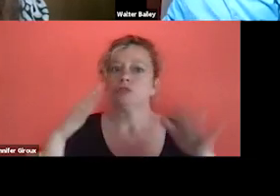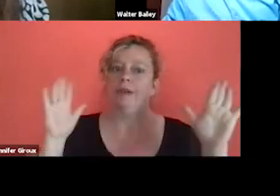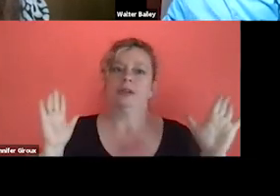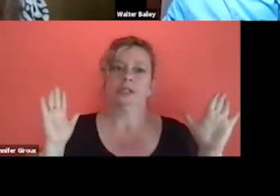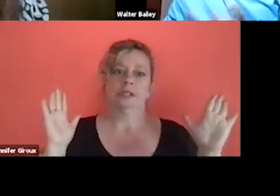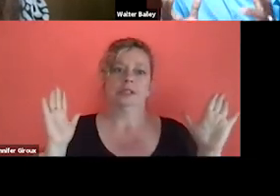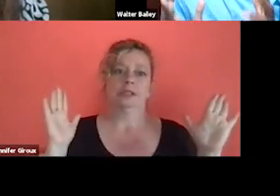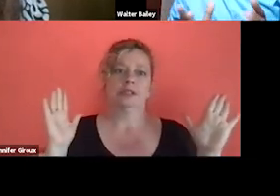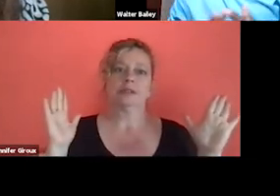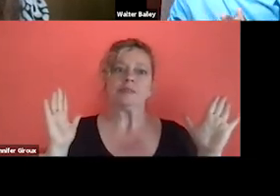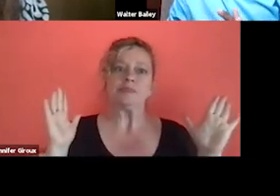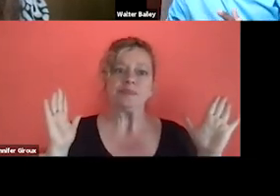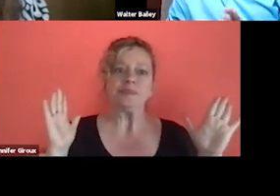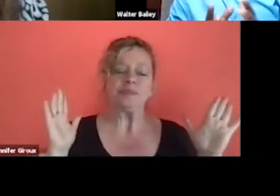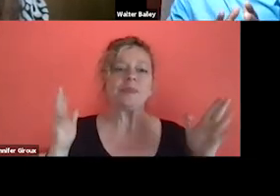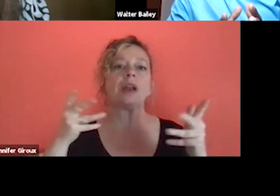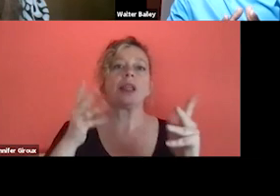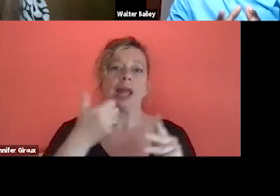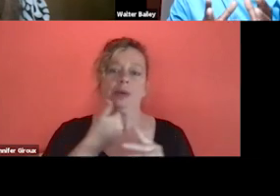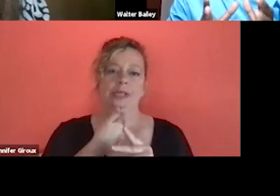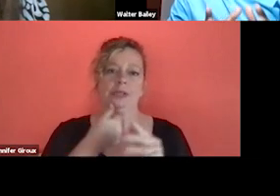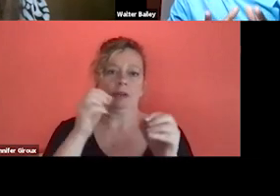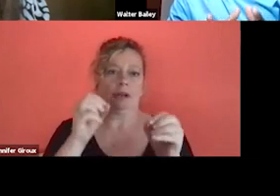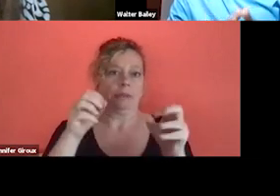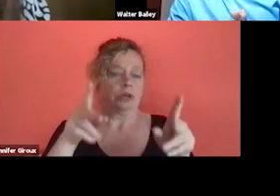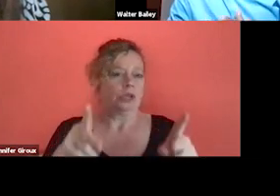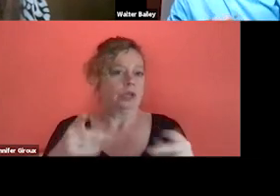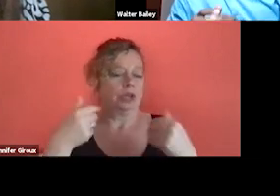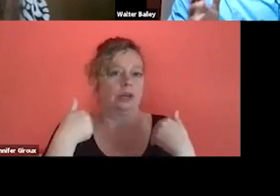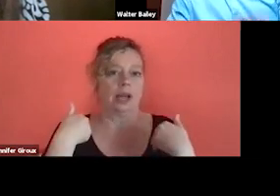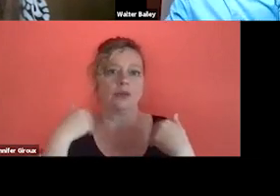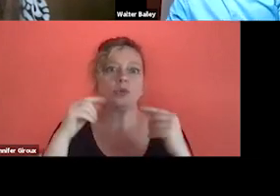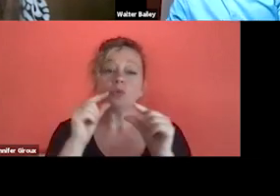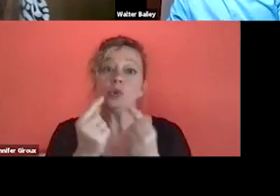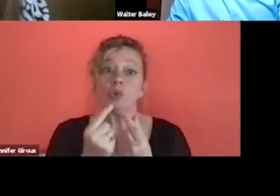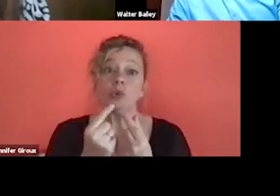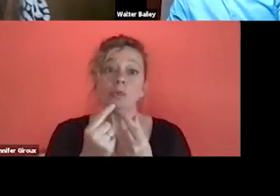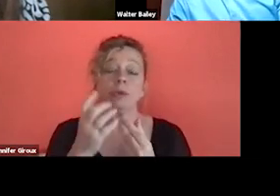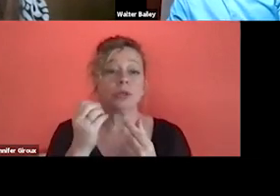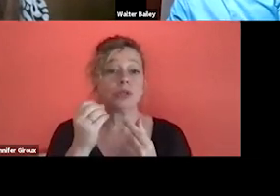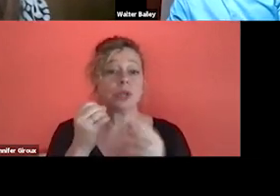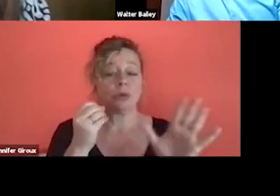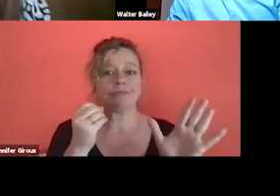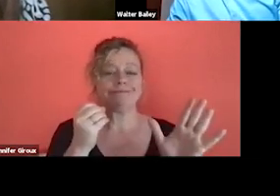y permitirnos la oportunidad de tener algún tipo de grupo. Entonces lo tomé como un desafío